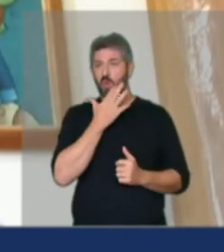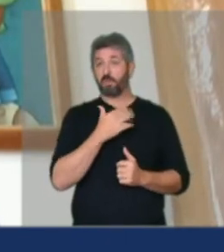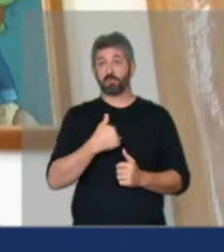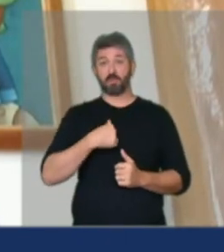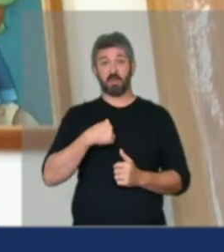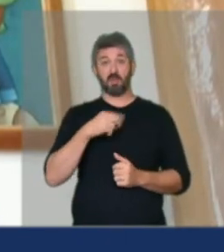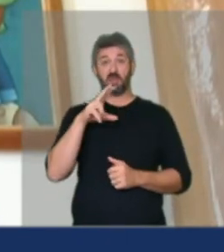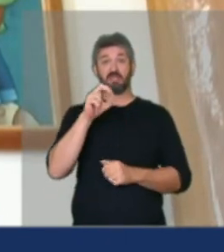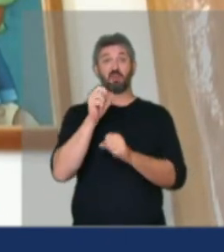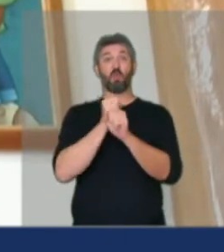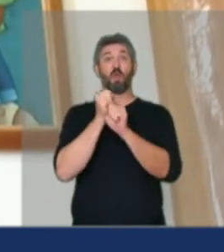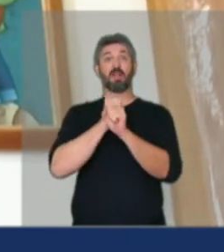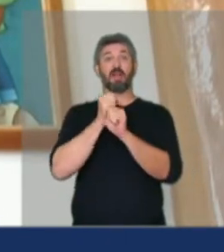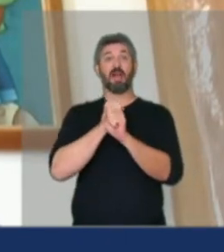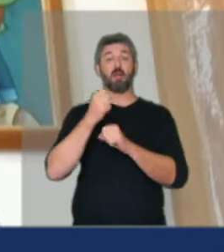POLÍTICA. A MAIOR PARTE DESSE